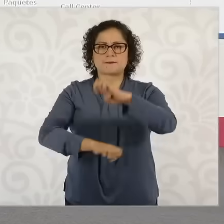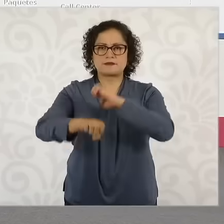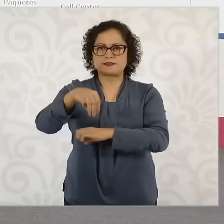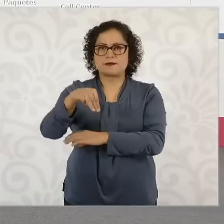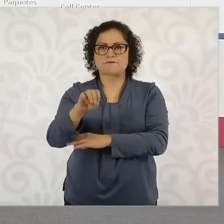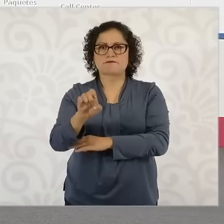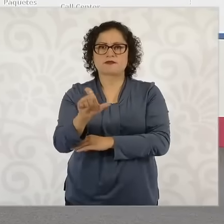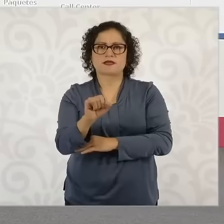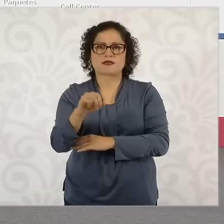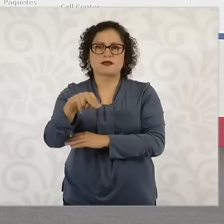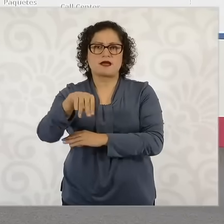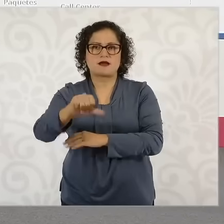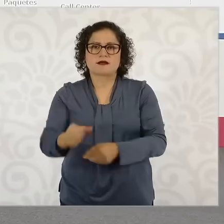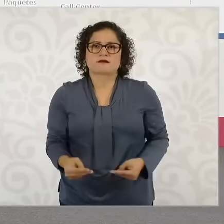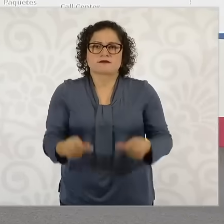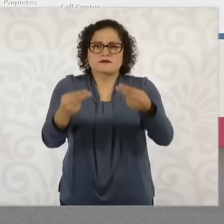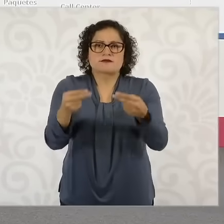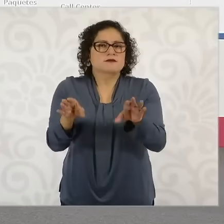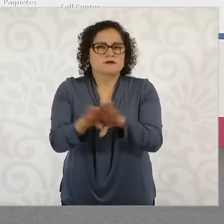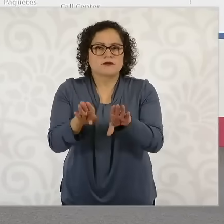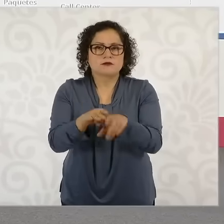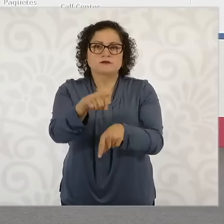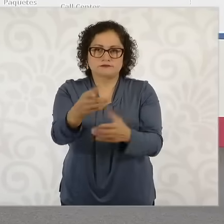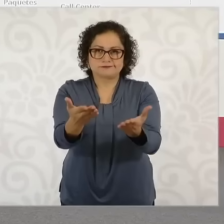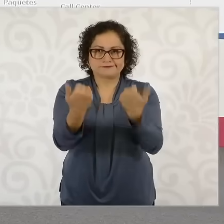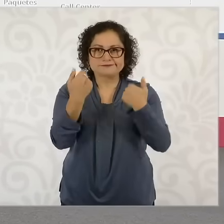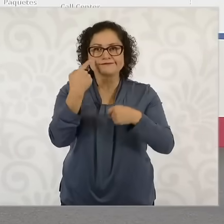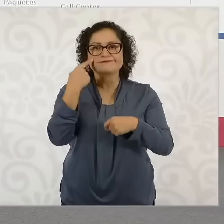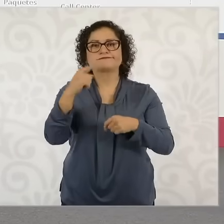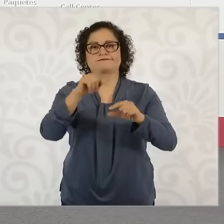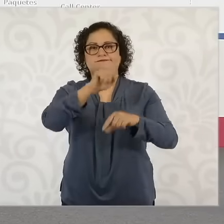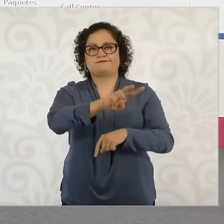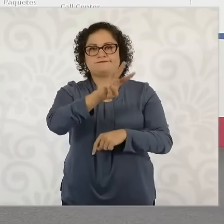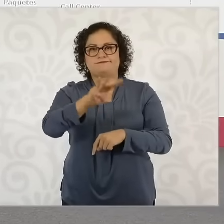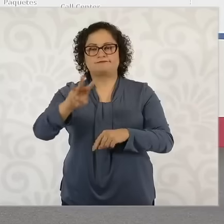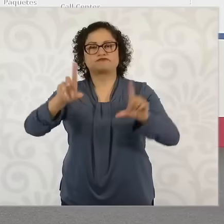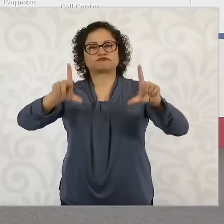nos sigan a través de las redes sociales, ahí a través de la redes sociales que tenemos más